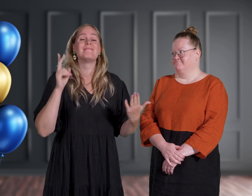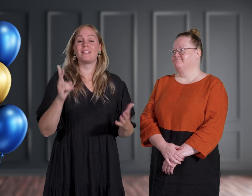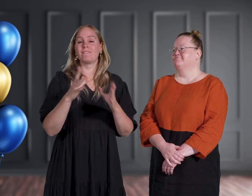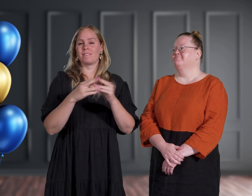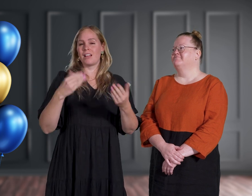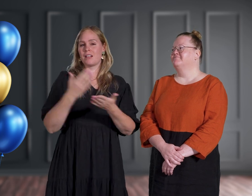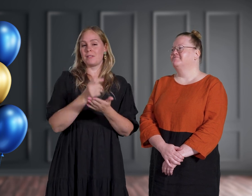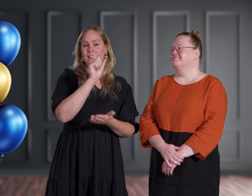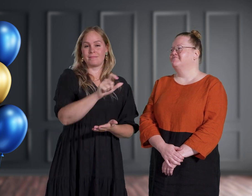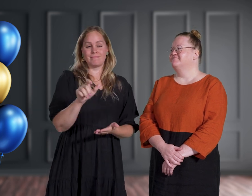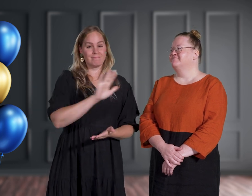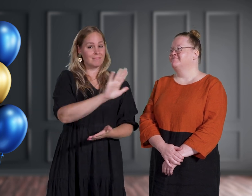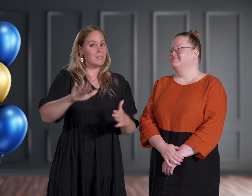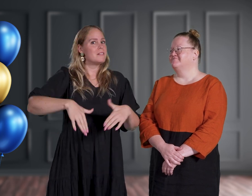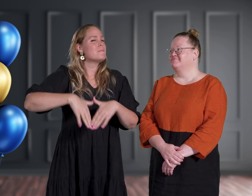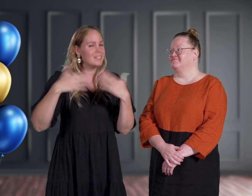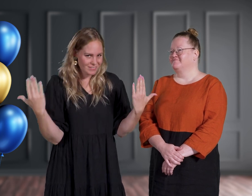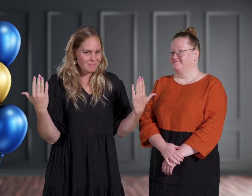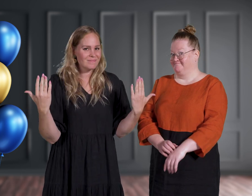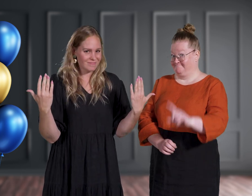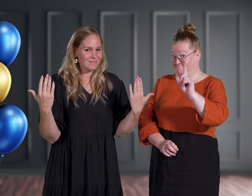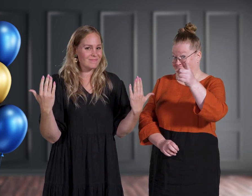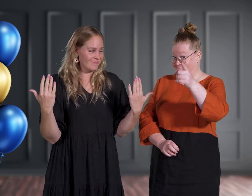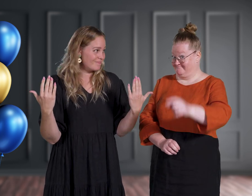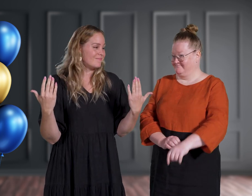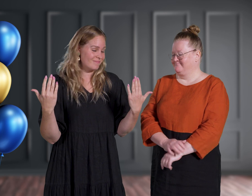Silloin on vapaaehtoisten päivä. - Aivan!